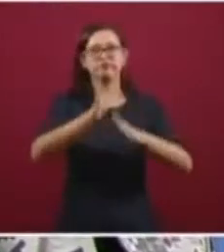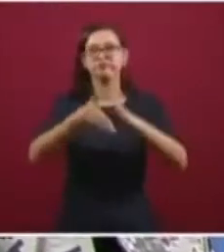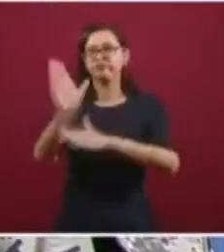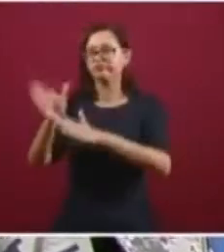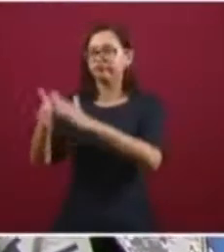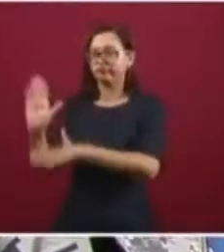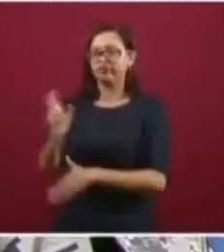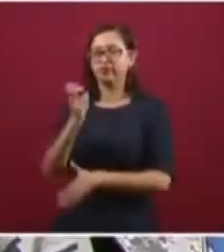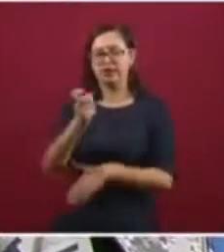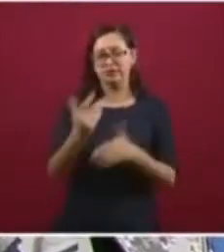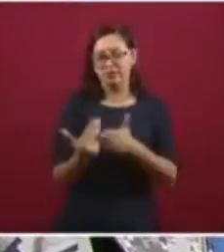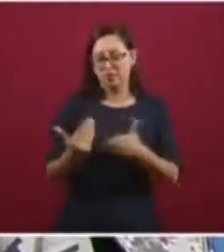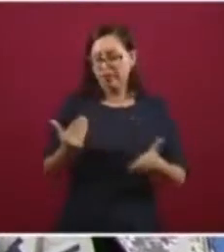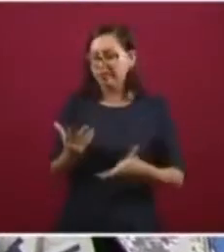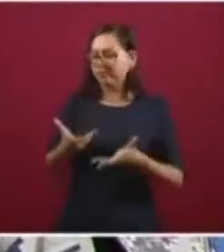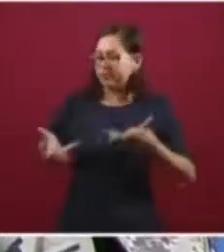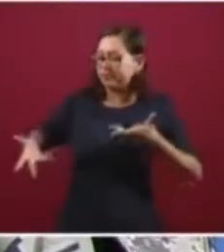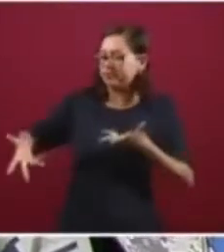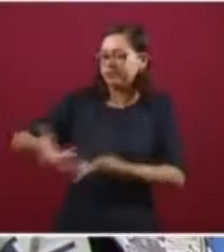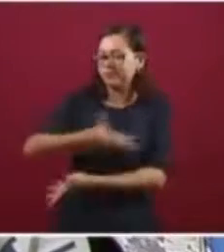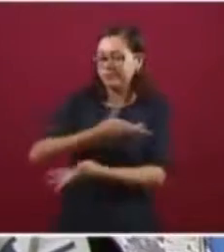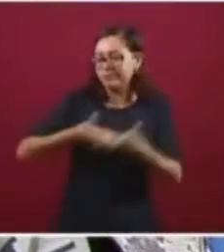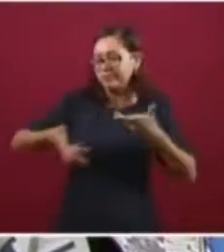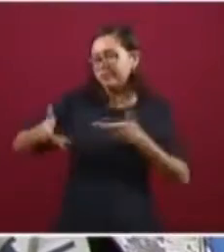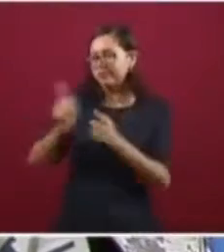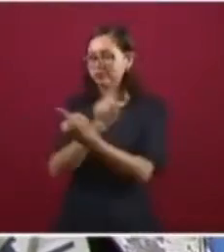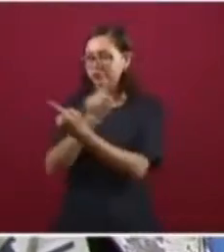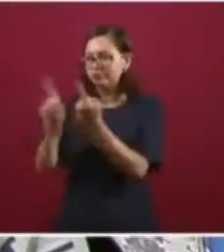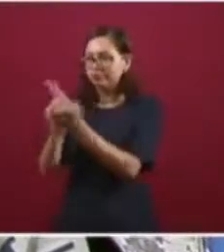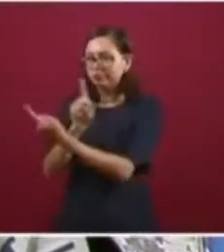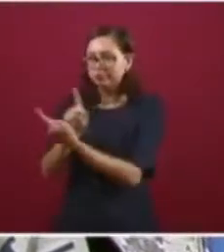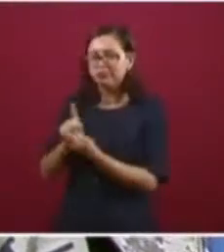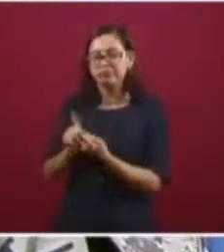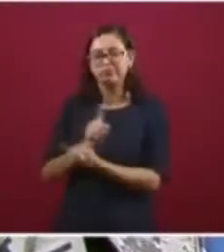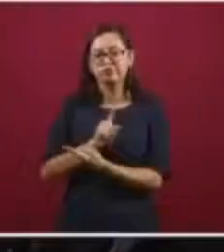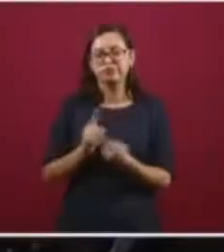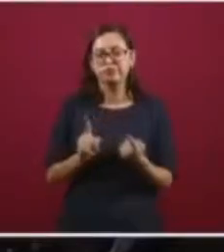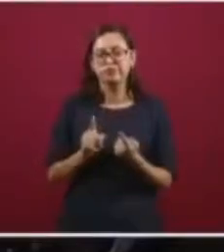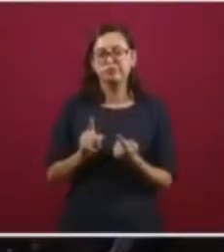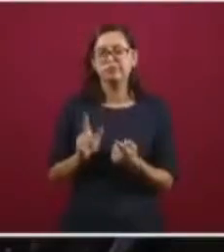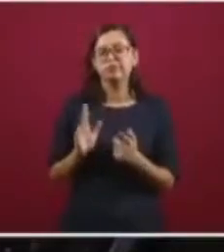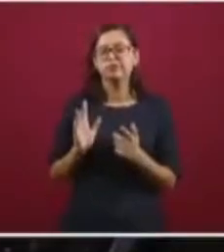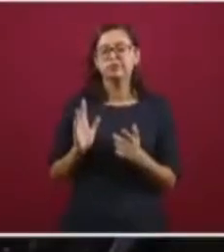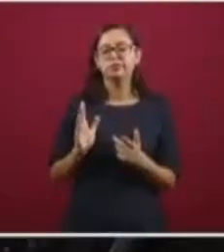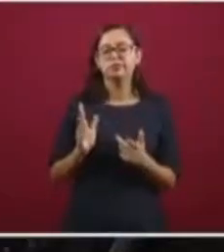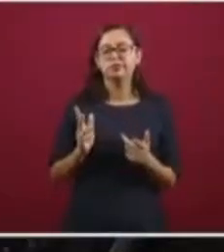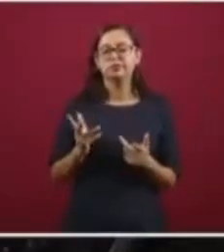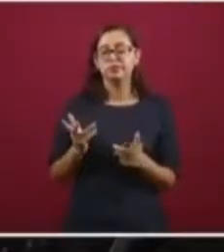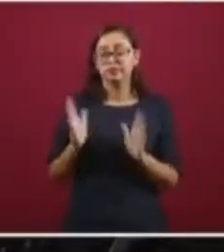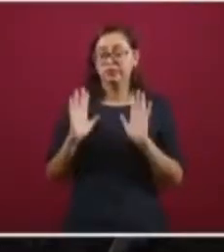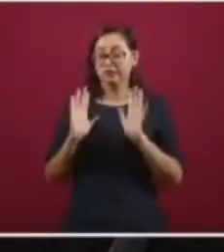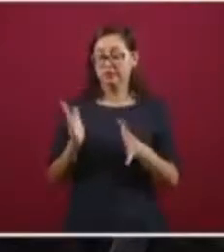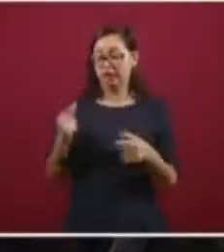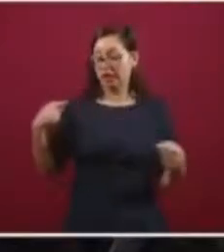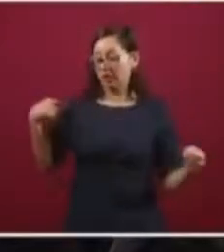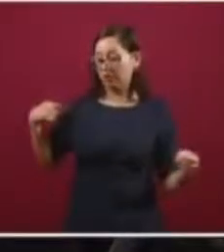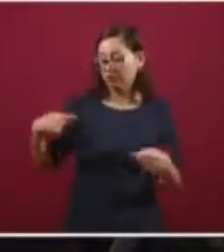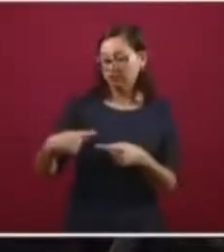El primer… tenemos actualmente ya el segundo escalón en su sexta semana. Este curso tiene